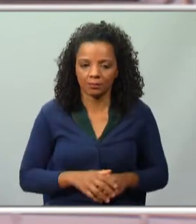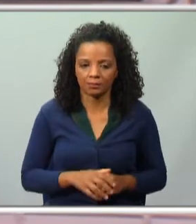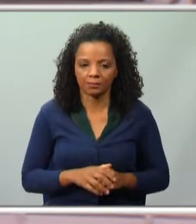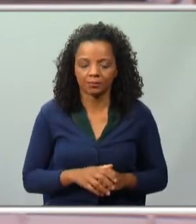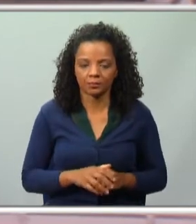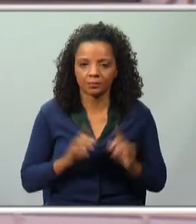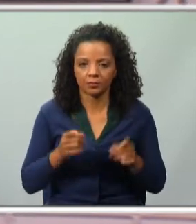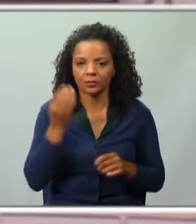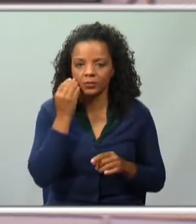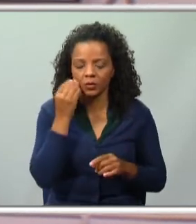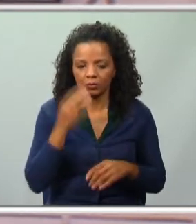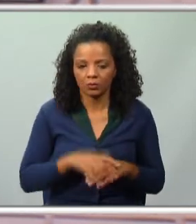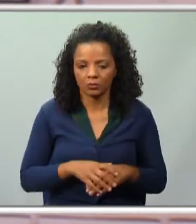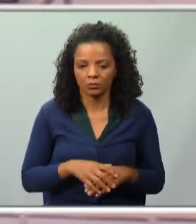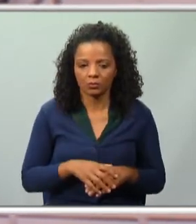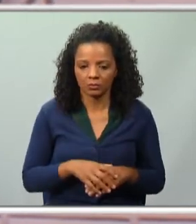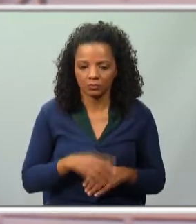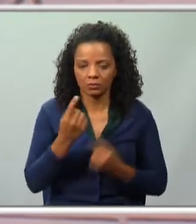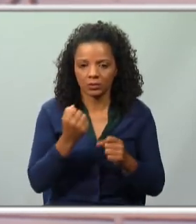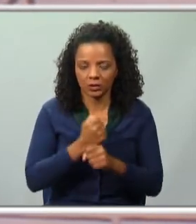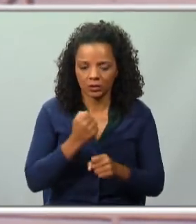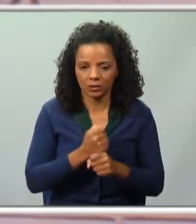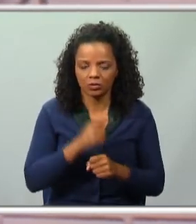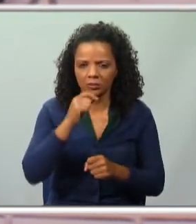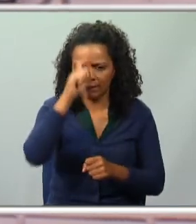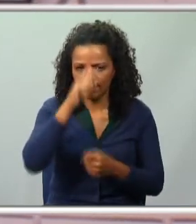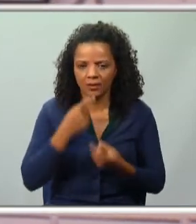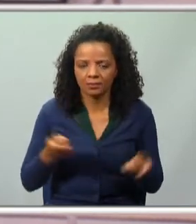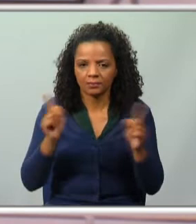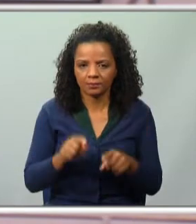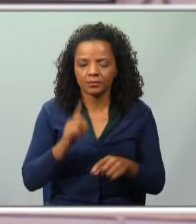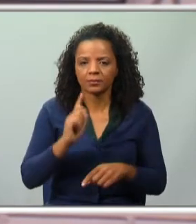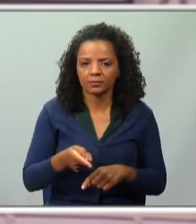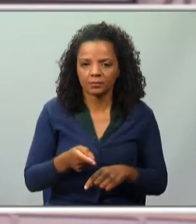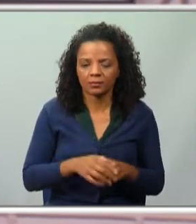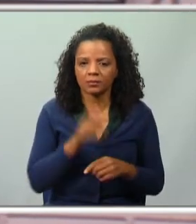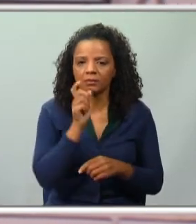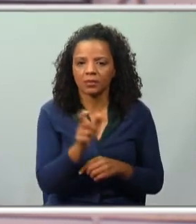e por fazer aqui alguma aplicação e relembrar o que são uns palavras 並在這裡提出一些申請記住幾句話是什麼